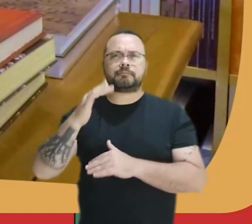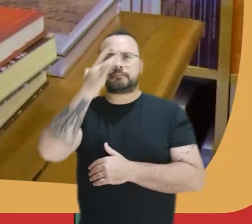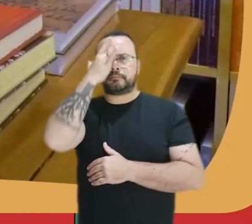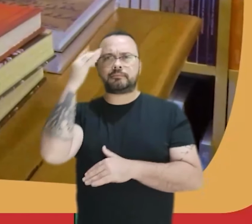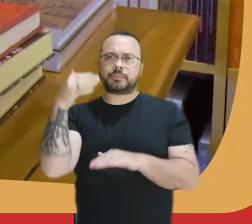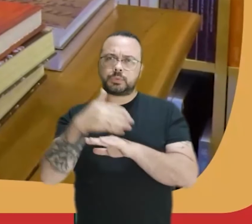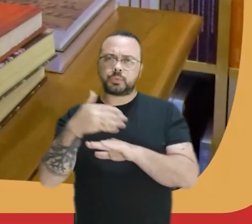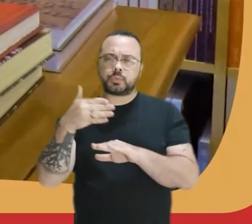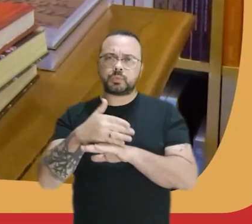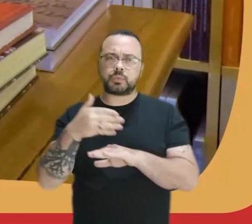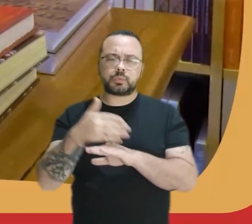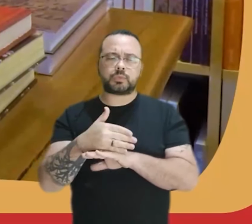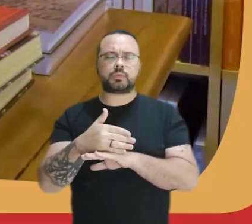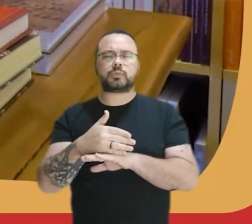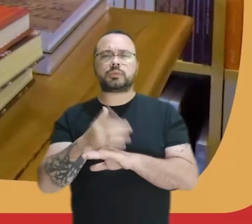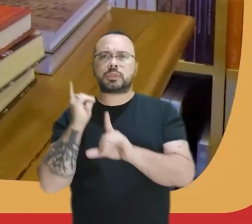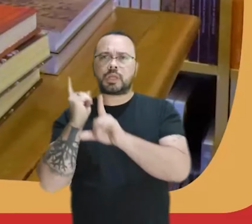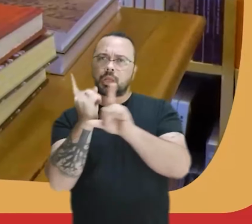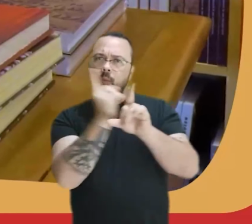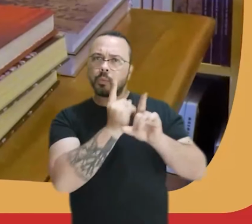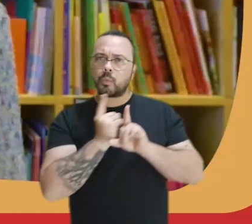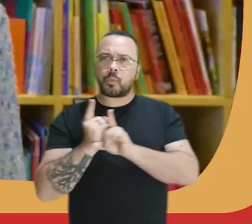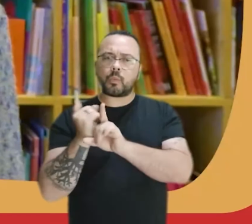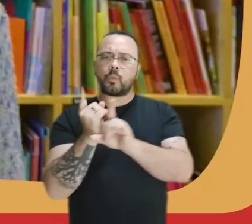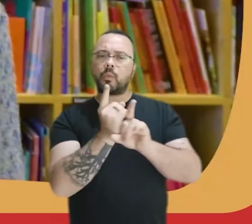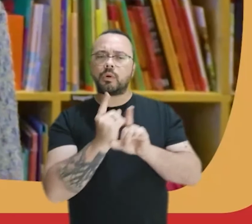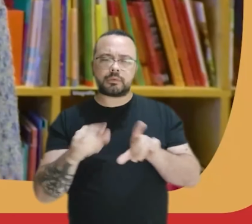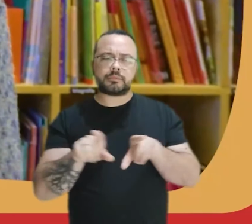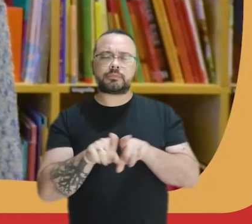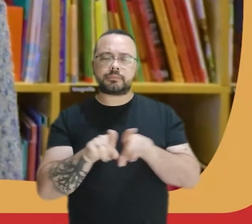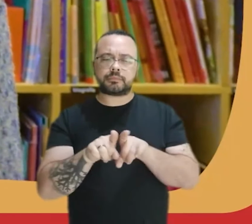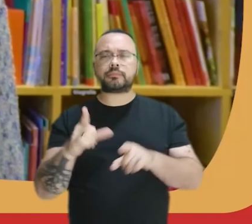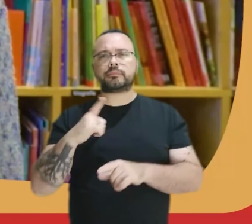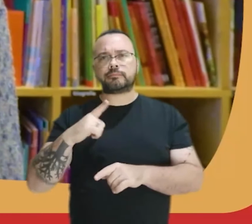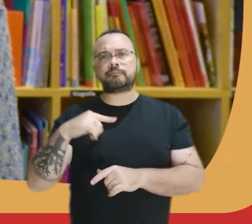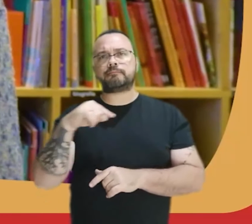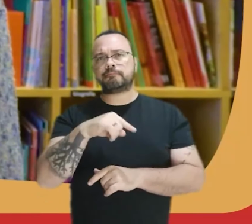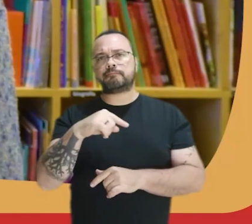feito encontros aqui na livraria, esse foi um dos grandes motivos, né?